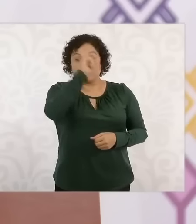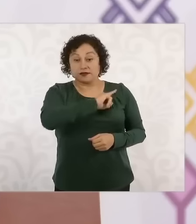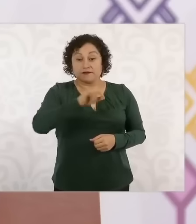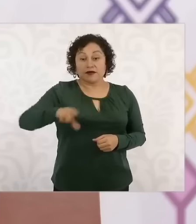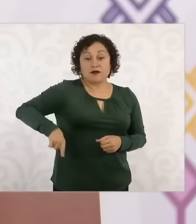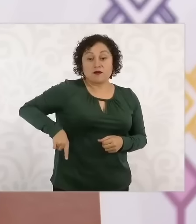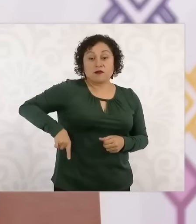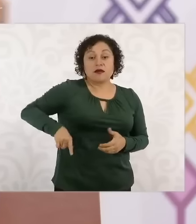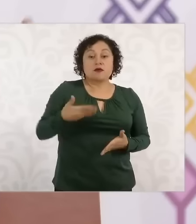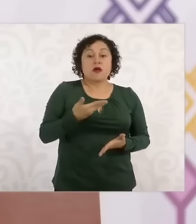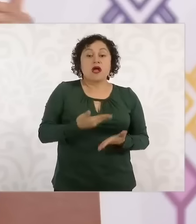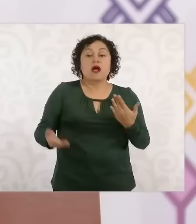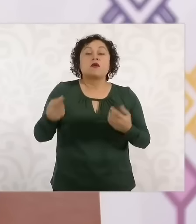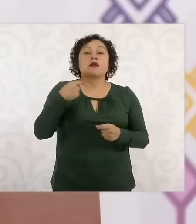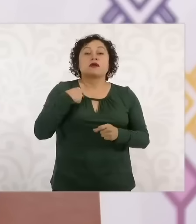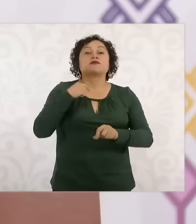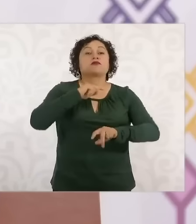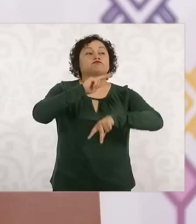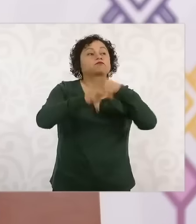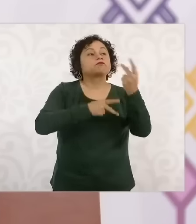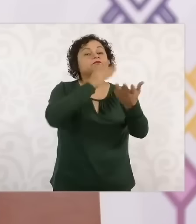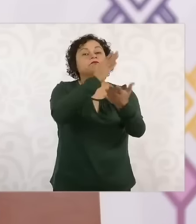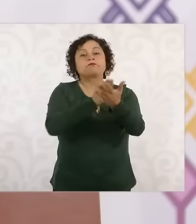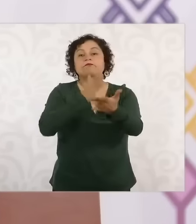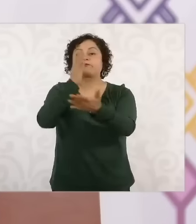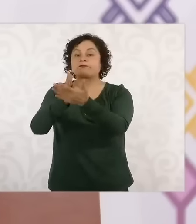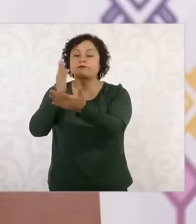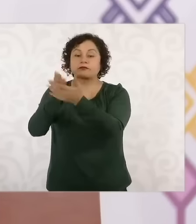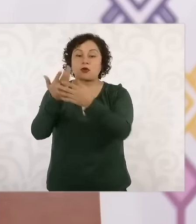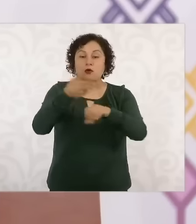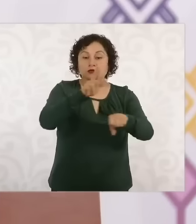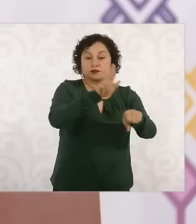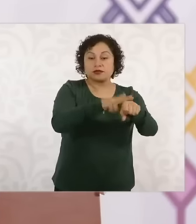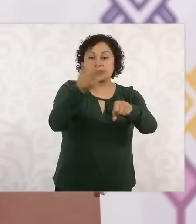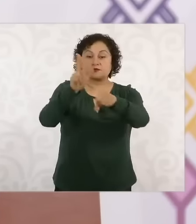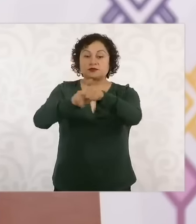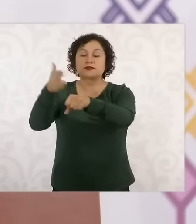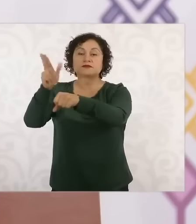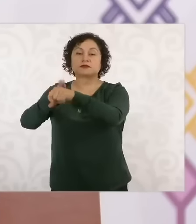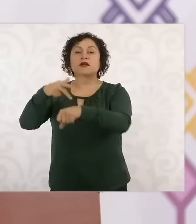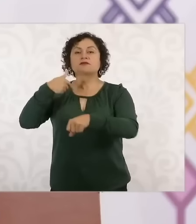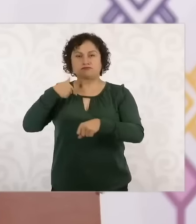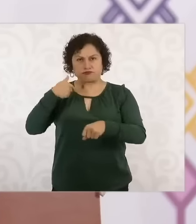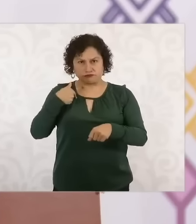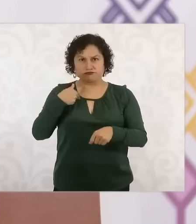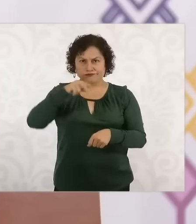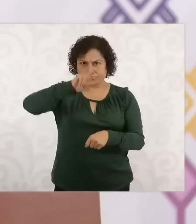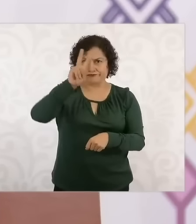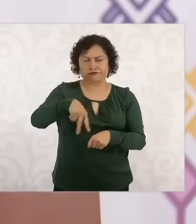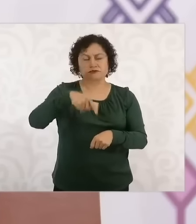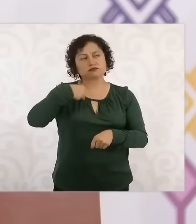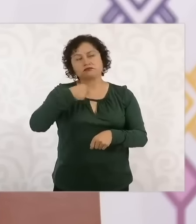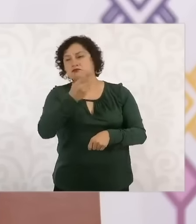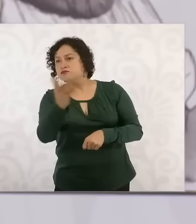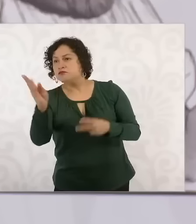cuando pregunto porque pregunto a la ciudadanía, ¿cómo te trataron? ¿Cómo recibiste la atención?